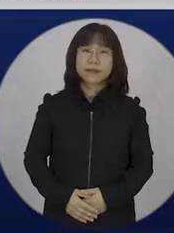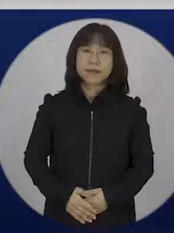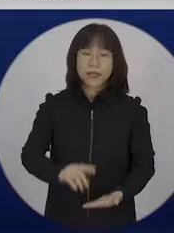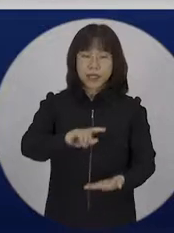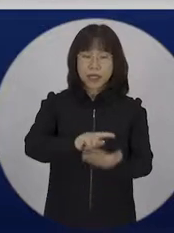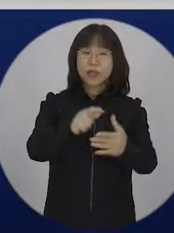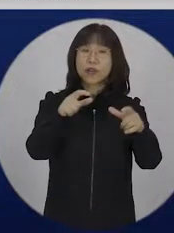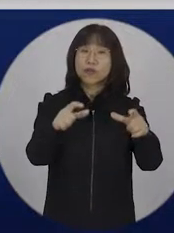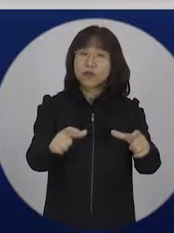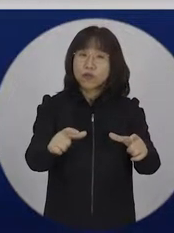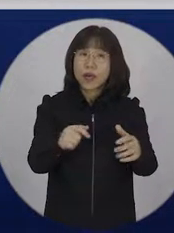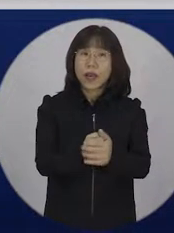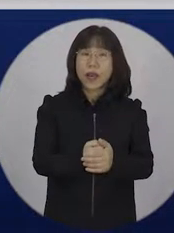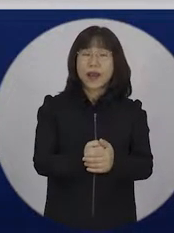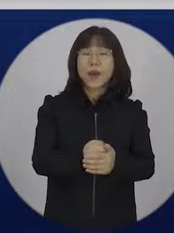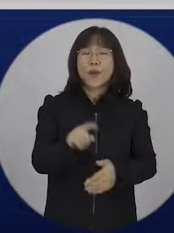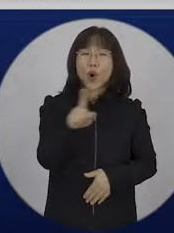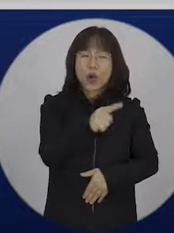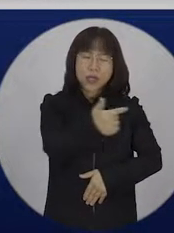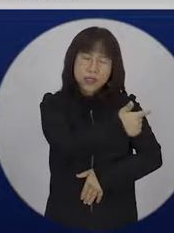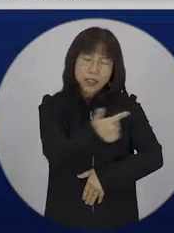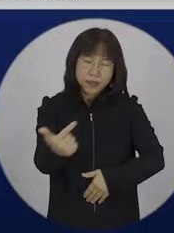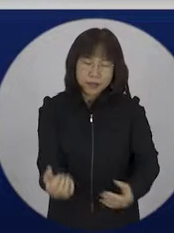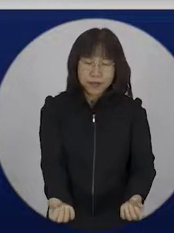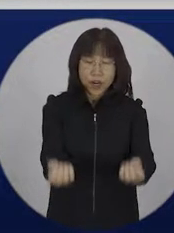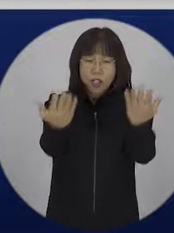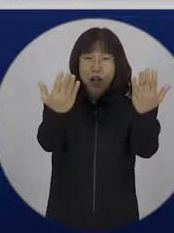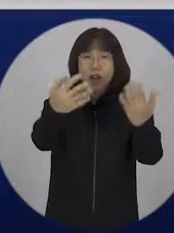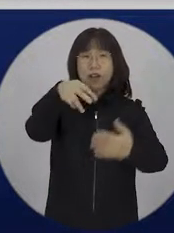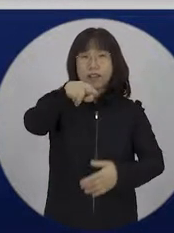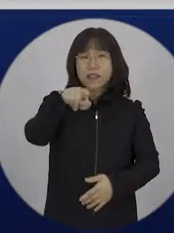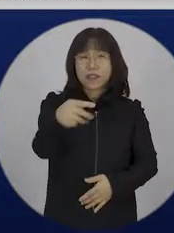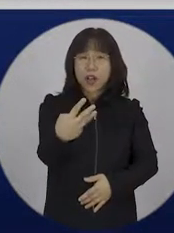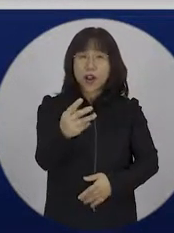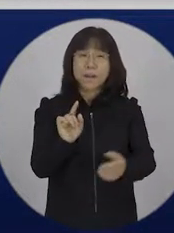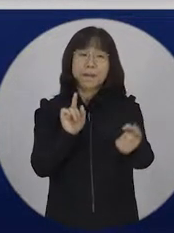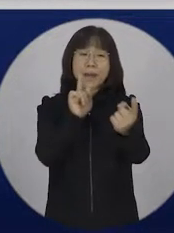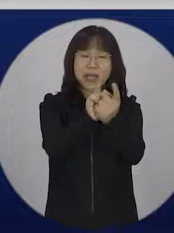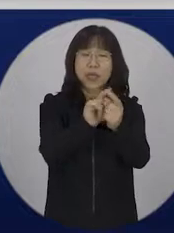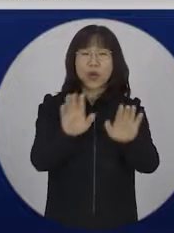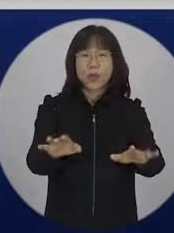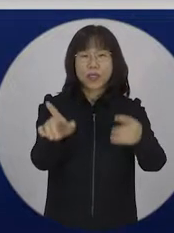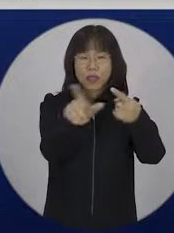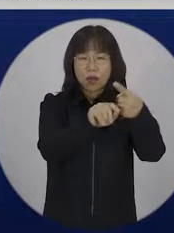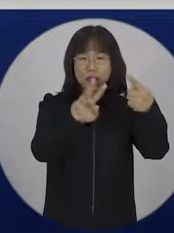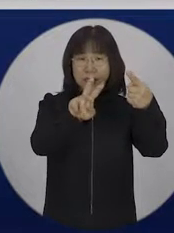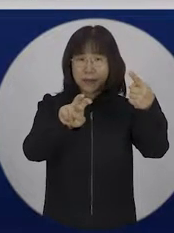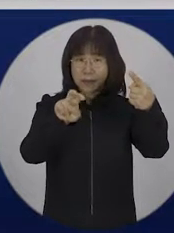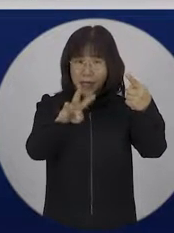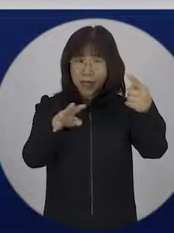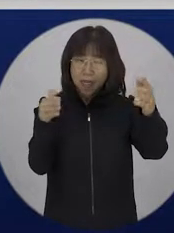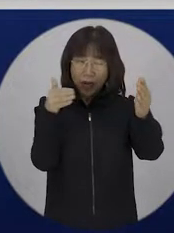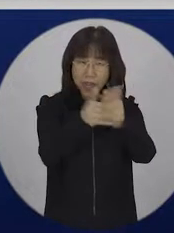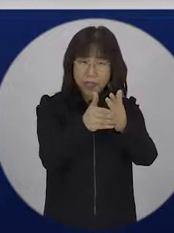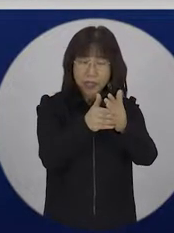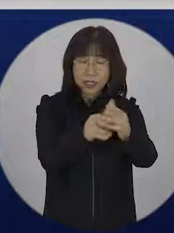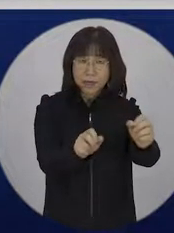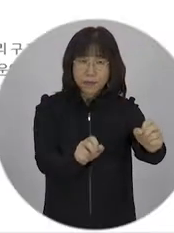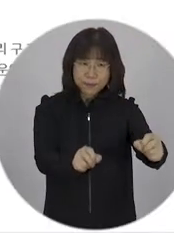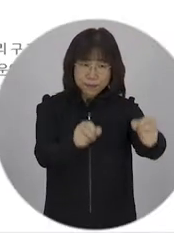Dalam rangka merayakan Hari Raya Nasional Tahun Baru Imlek, Gangseo-gu akan mengoperasikan 'pasar konkret online' sampai tanggal 24.